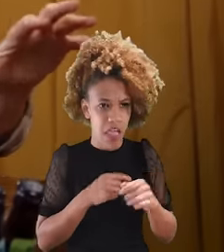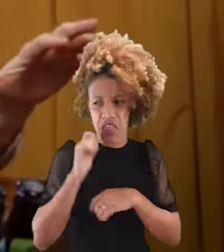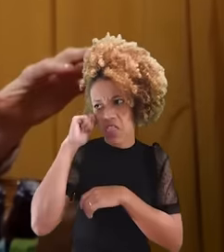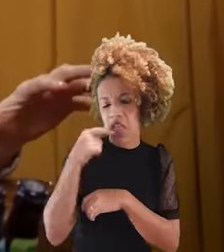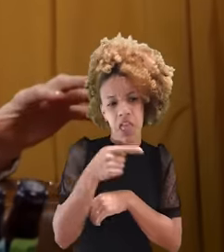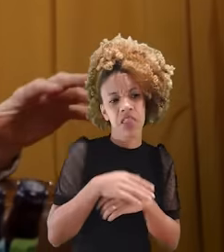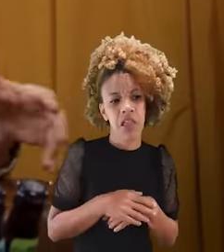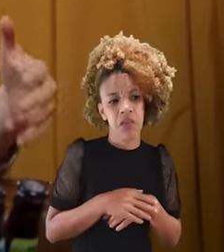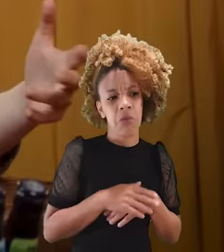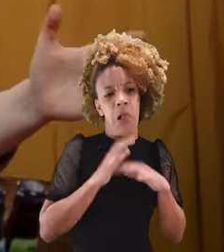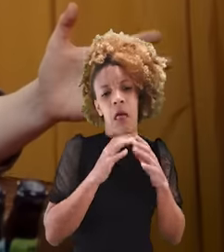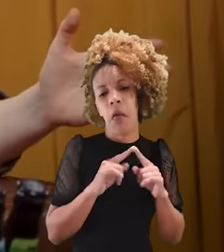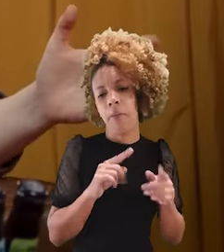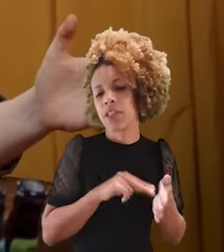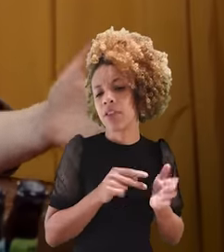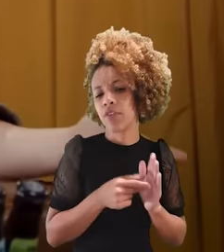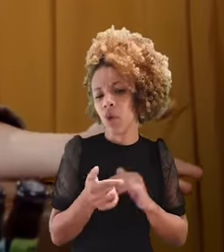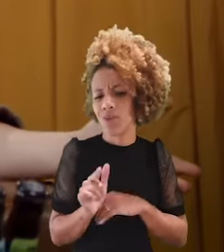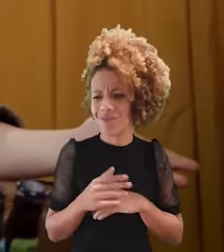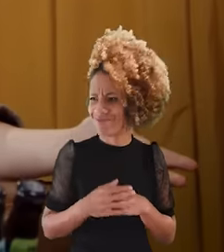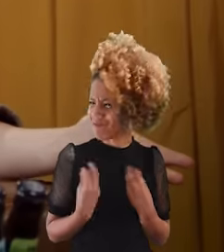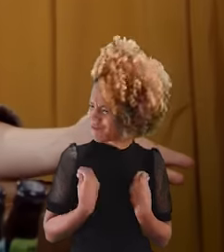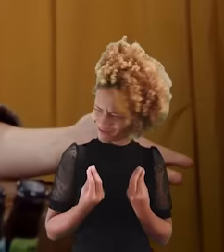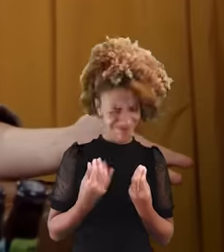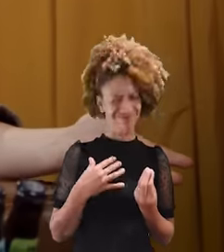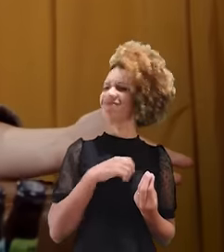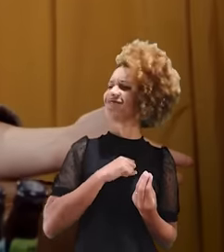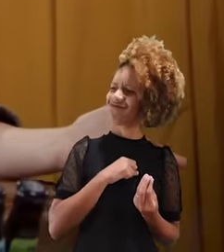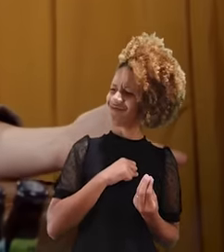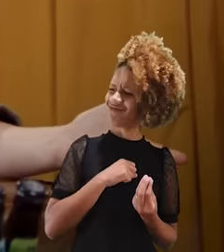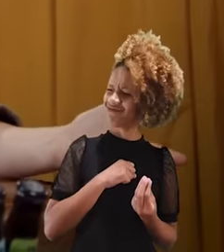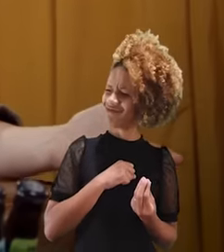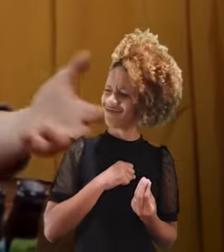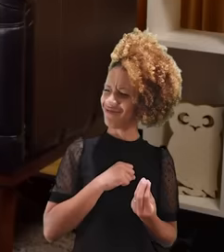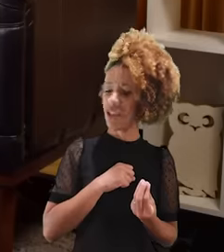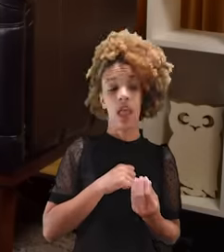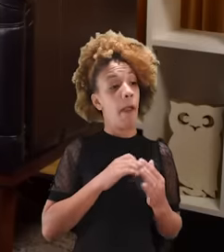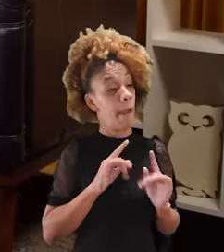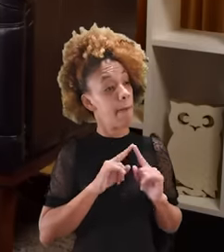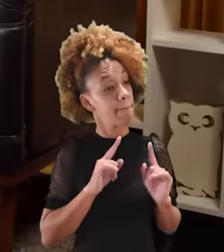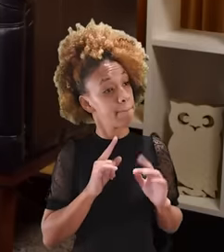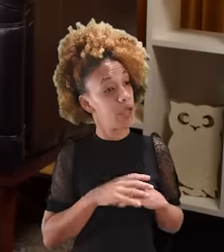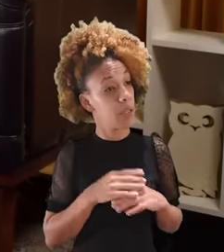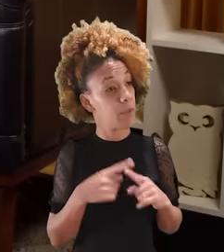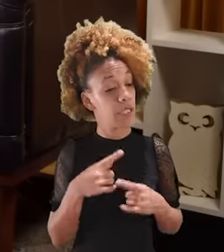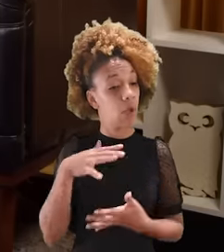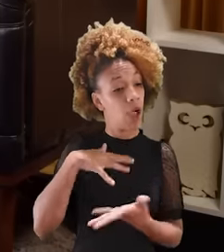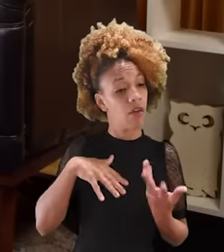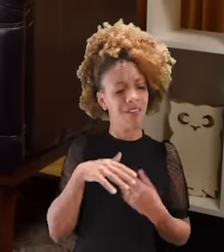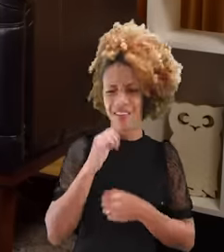tantas arrobas ah não mas ele quis dizer outra coisa meu amor não mas então Pintou um clima Oi